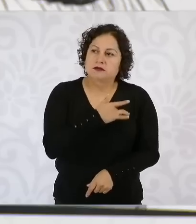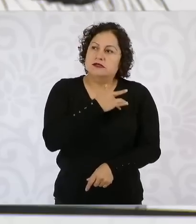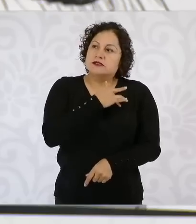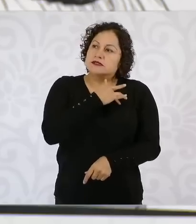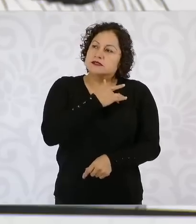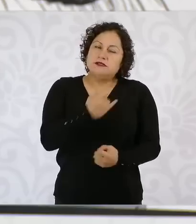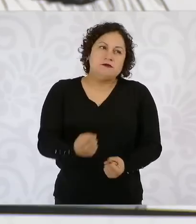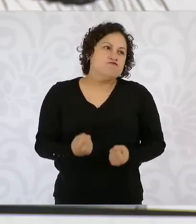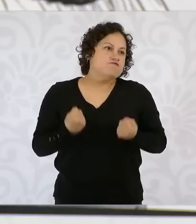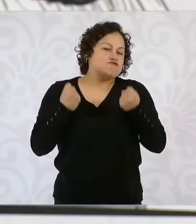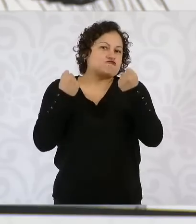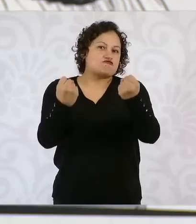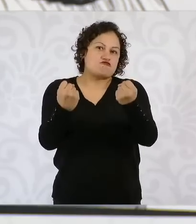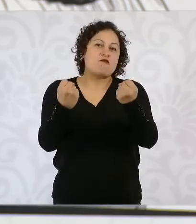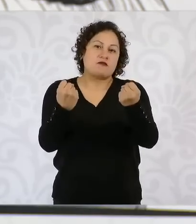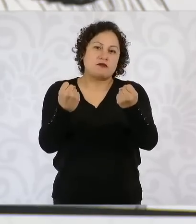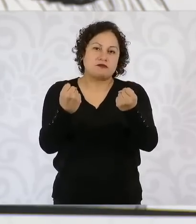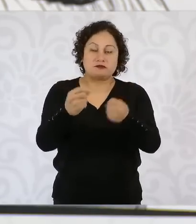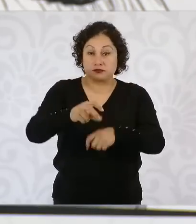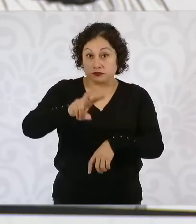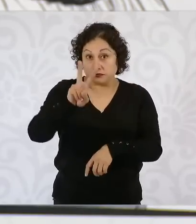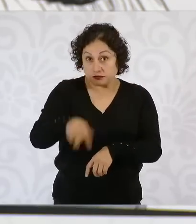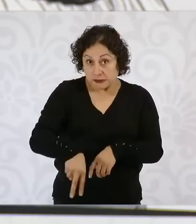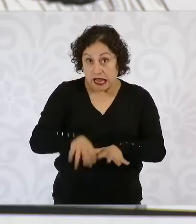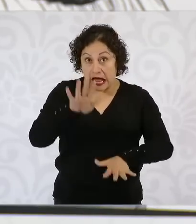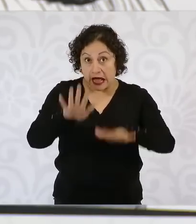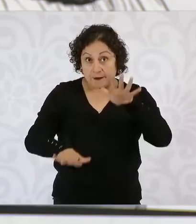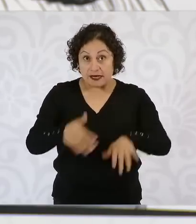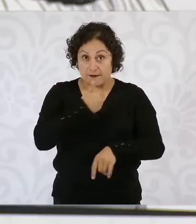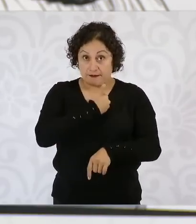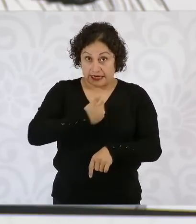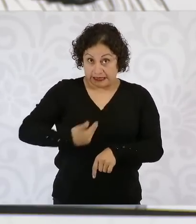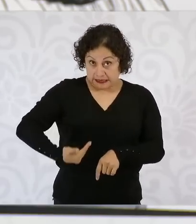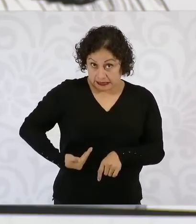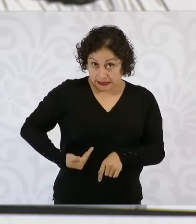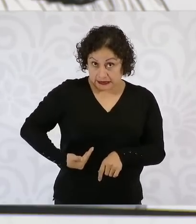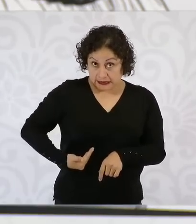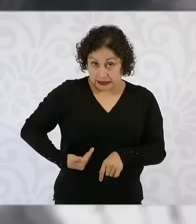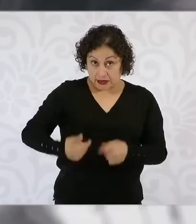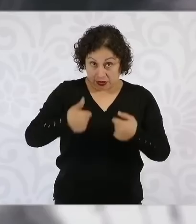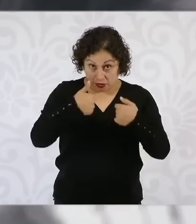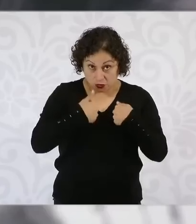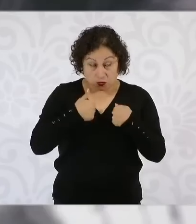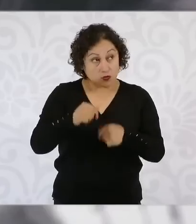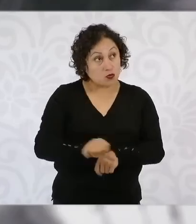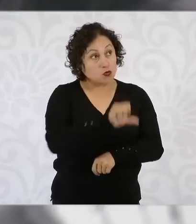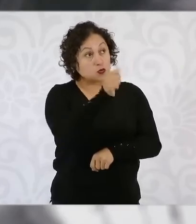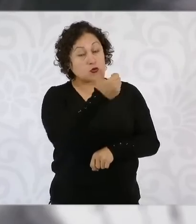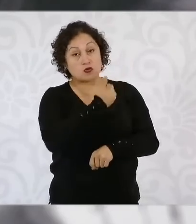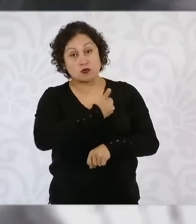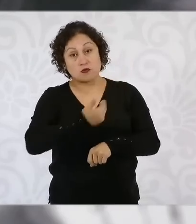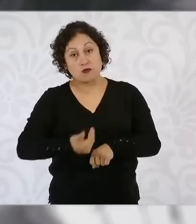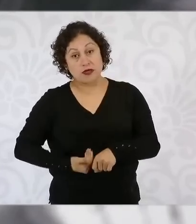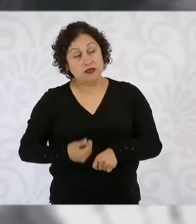con un gobernante de otro país particularmente Estados Unidos Pero salieron la conago es decir